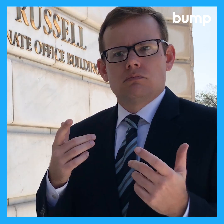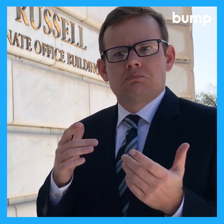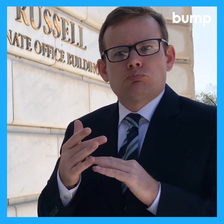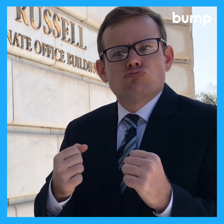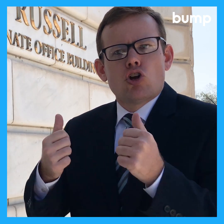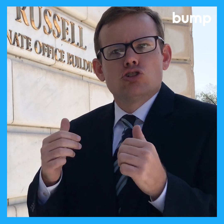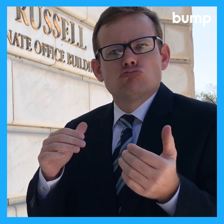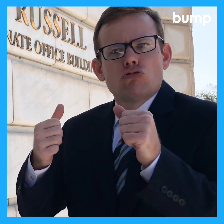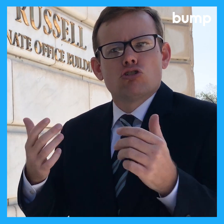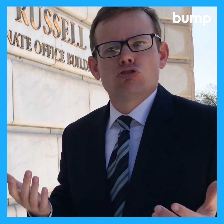nuestro militar se hace cada vez más fuerte.